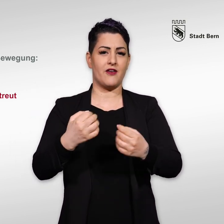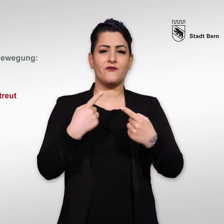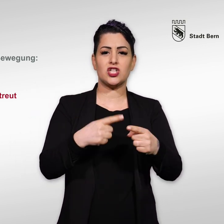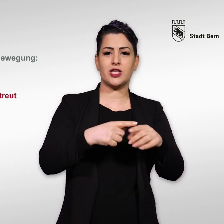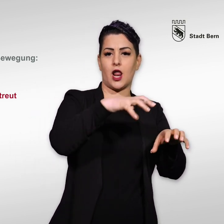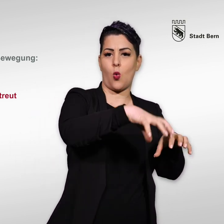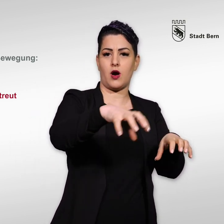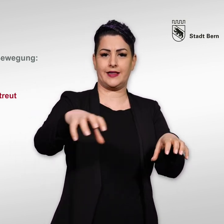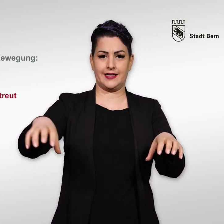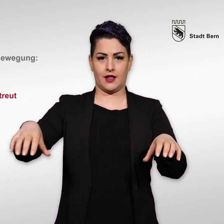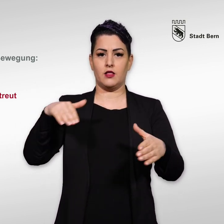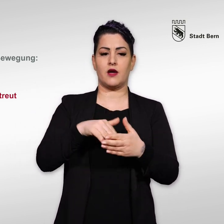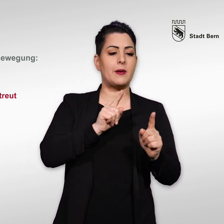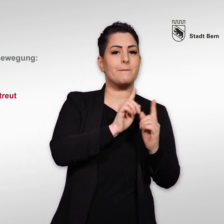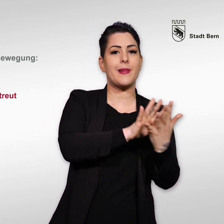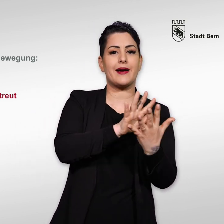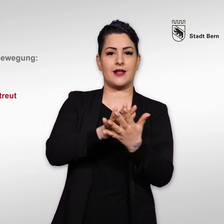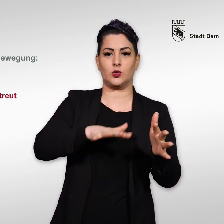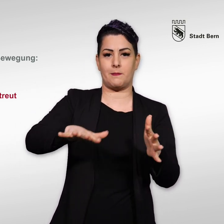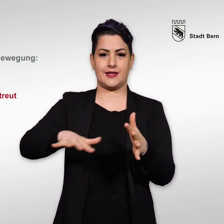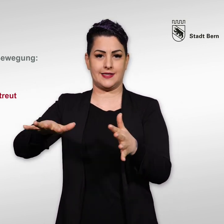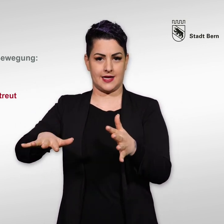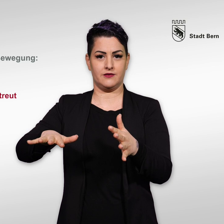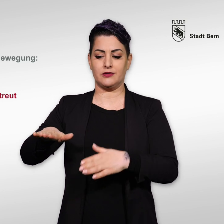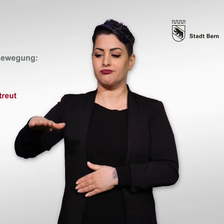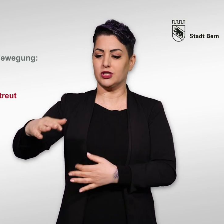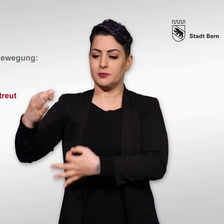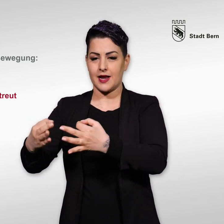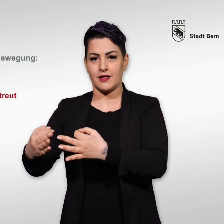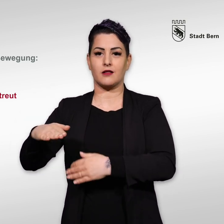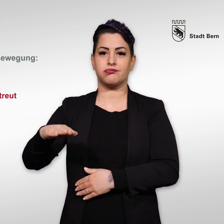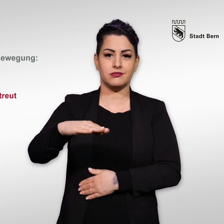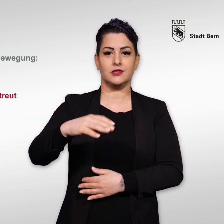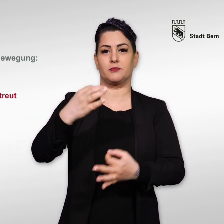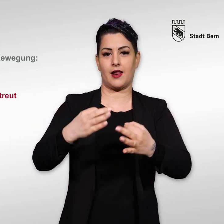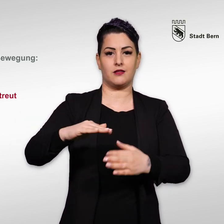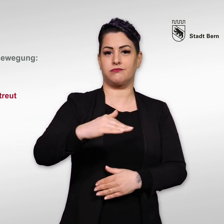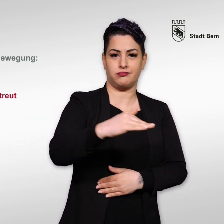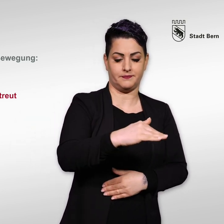Diese sind auf den Begegnungsplätzen in den Quartieren unterwegs.